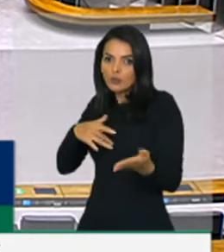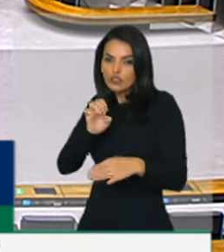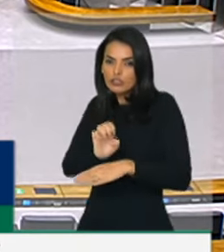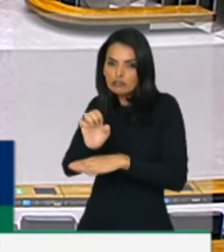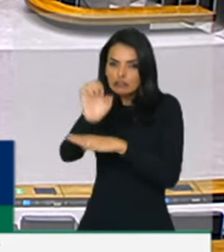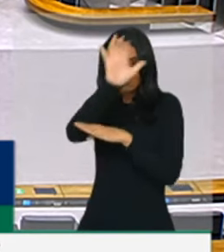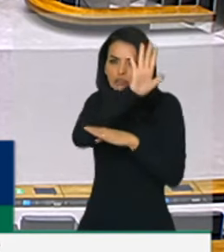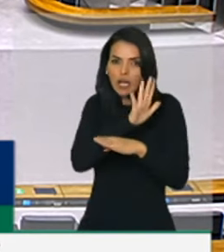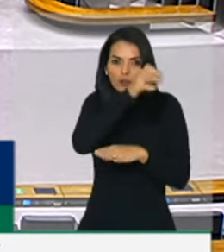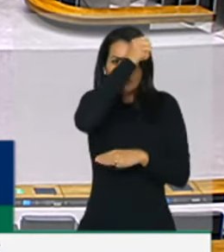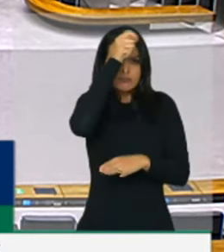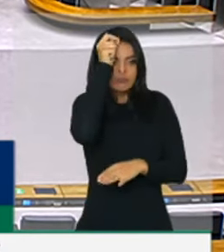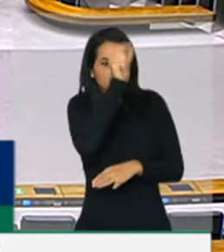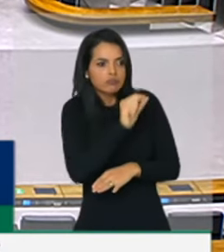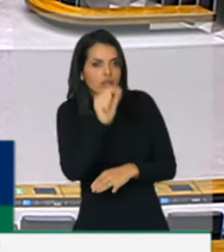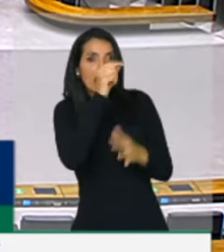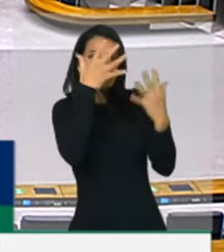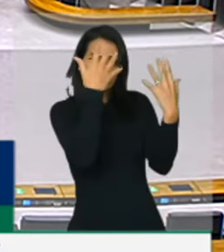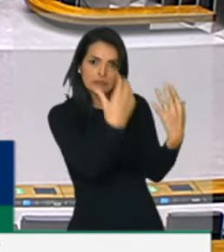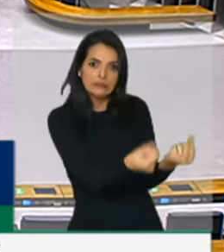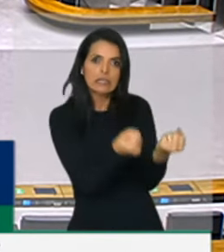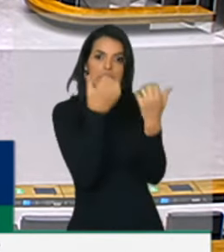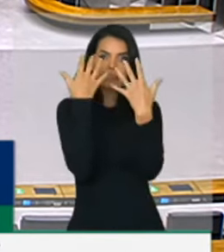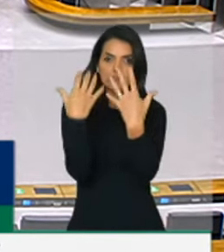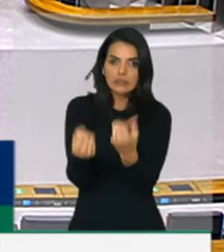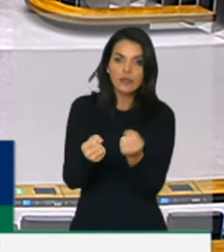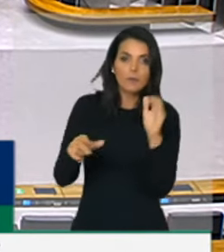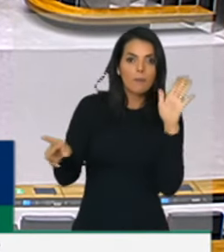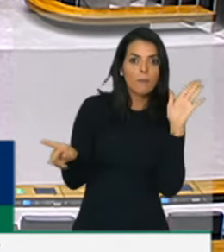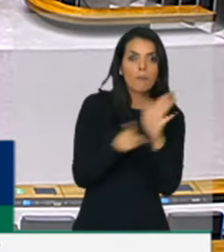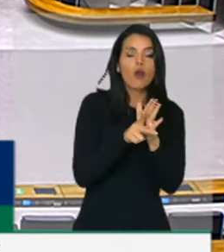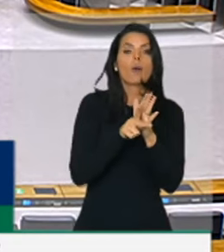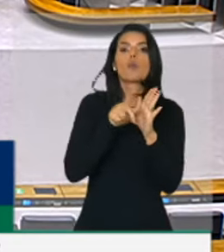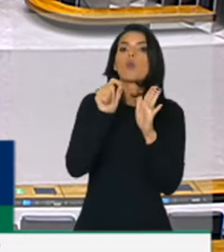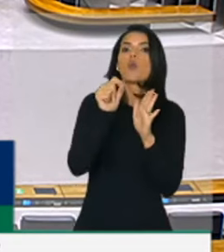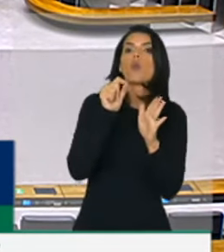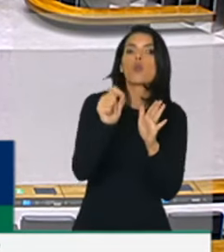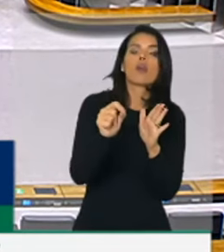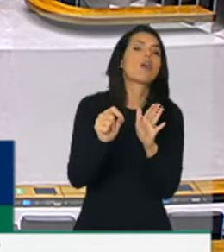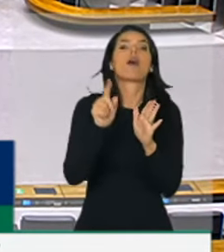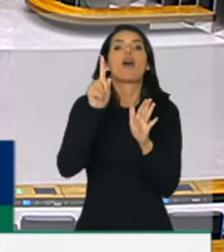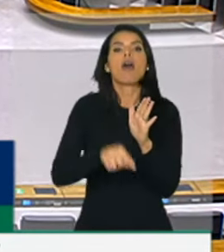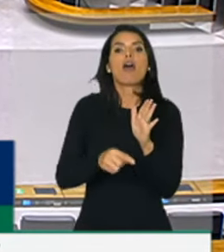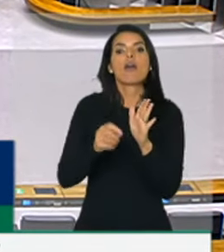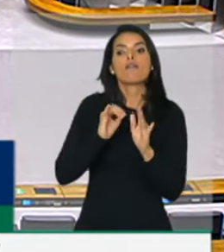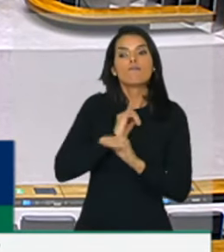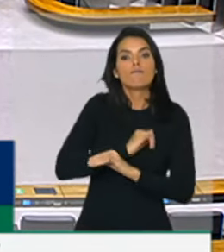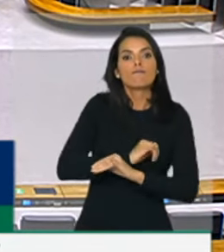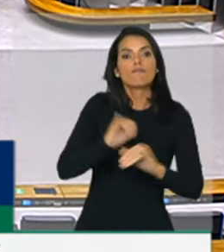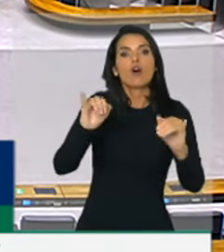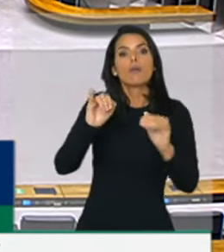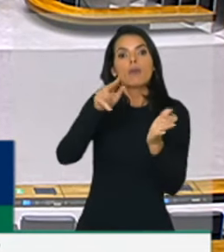M, PACIENTE ESPECÍFICO QUE INFORME A QUANTIDADE DE LEITOS CONTRATADOS, ESTABELECENDO EM QUE ESTÃO E DURAÇÃO DA CONTRATAÇÃO. SE ACEITAR O